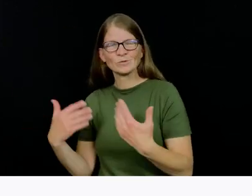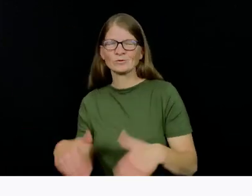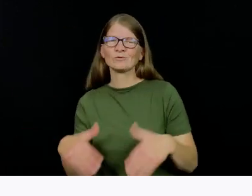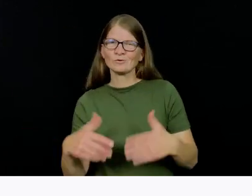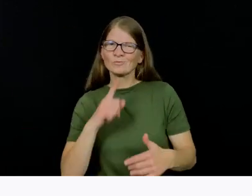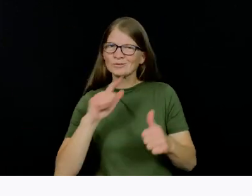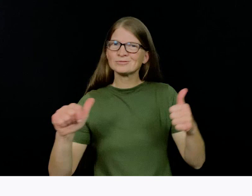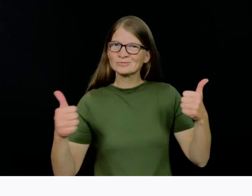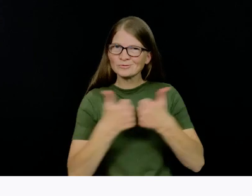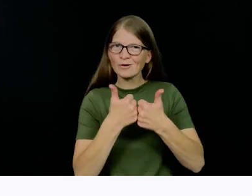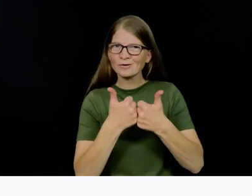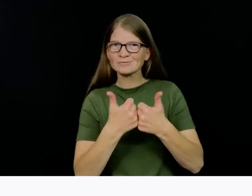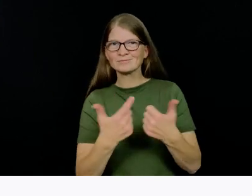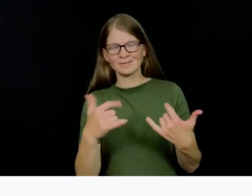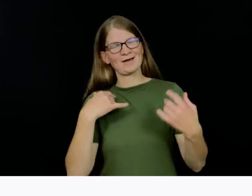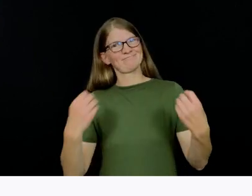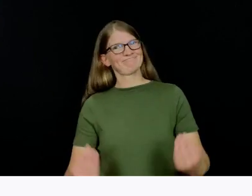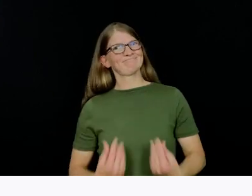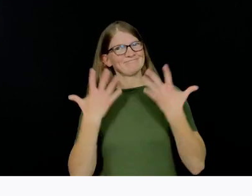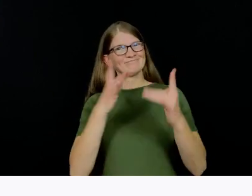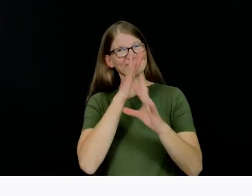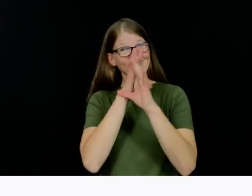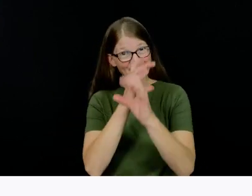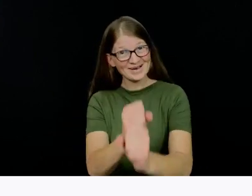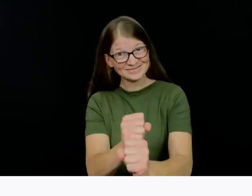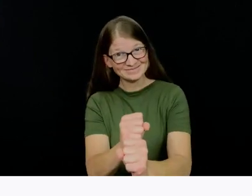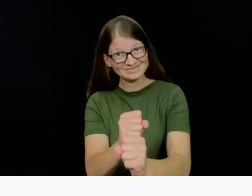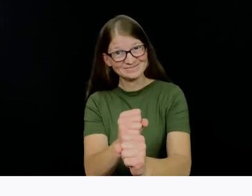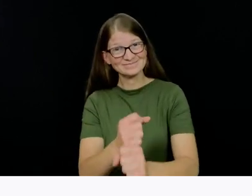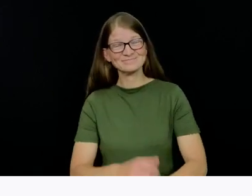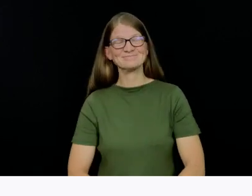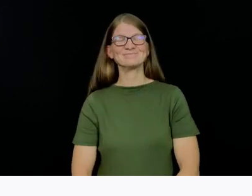هذا أمرٌ محفّزٌ للغاية ومثير حقًا